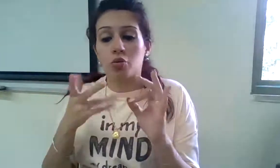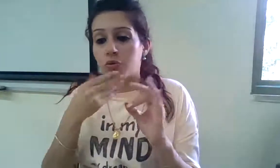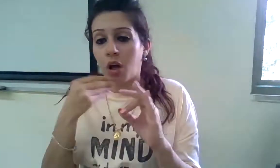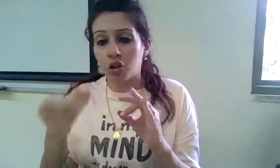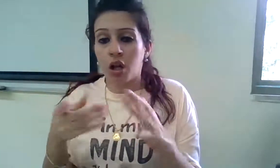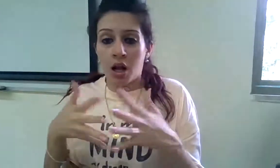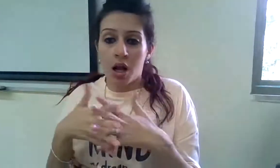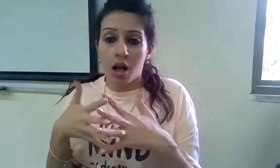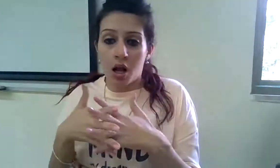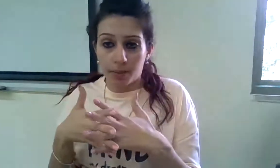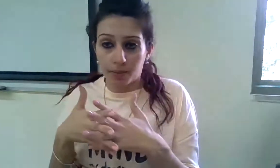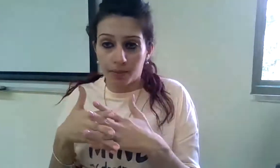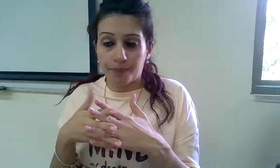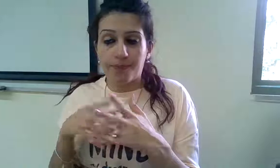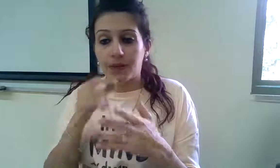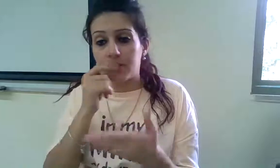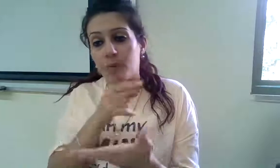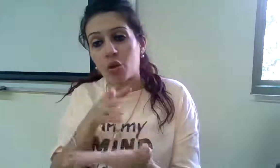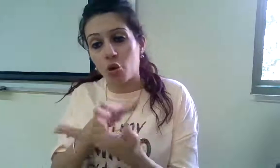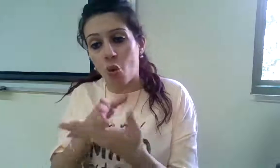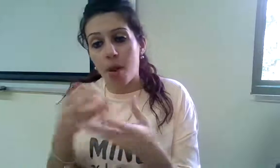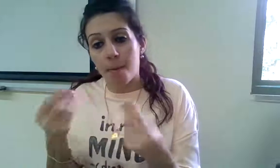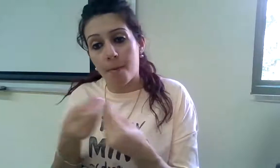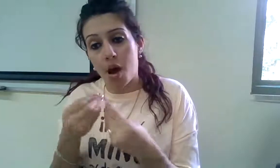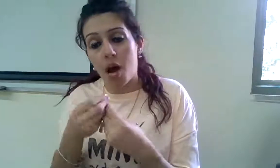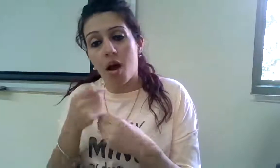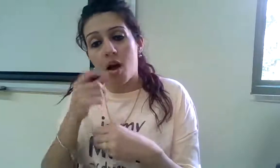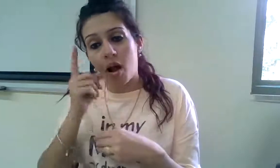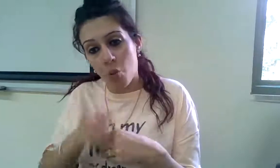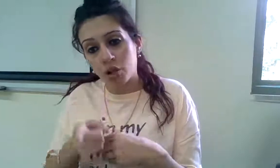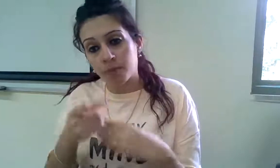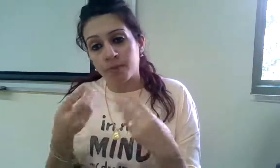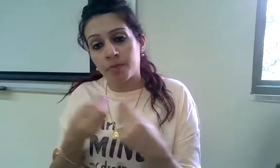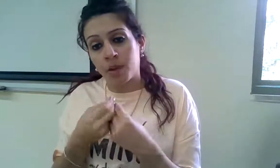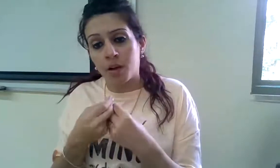من خلال النظر إلى معيار بسيط مفترض في الوقت